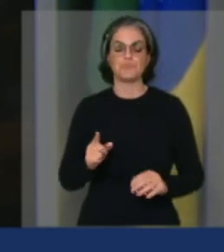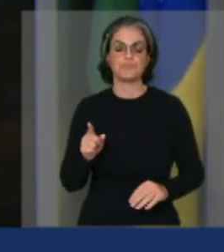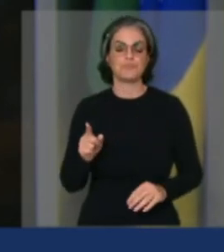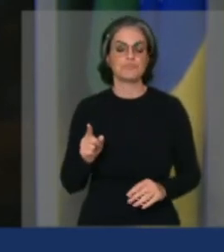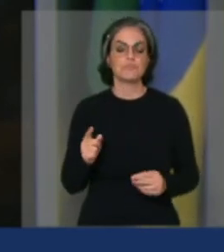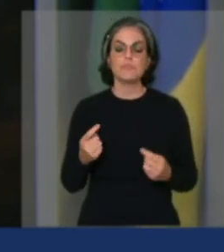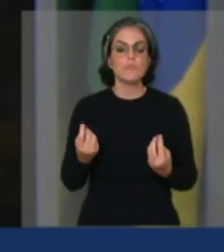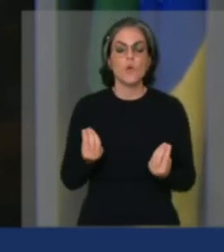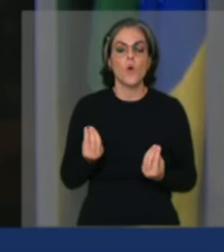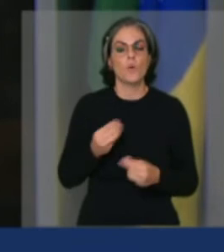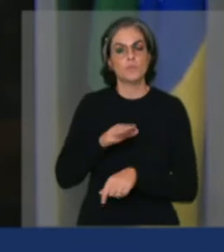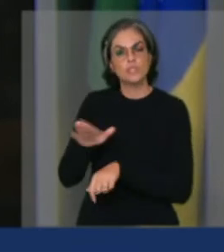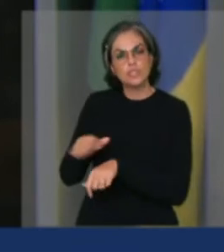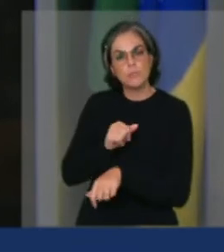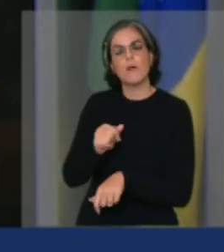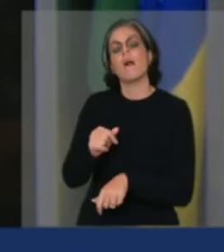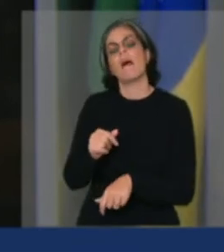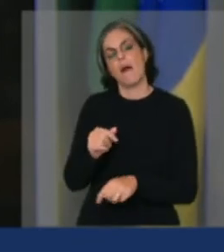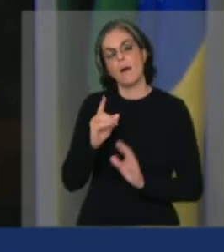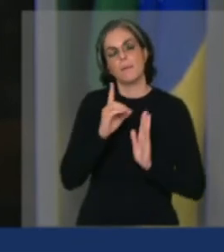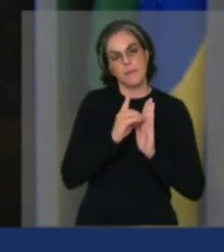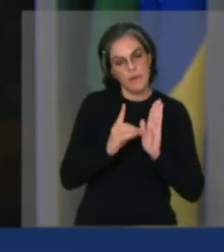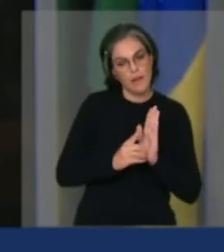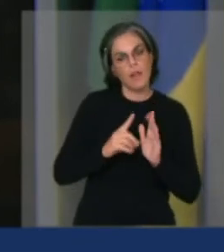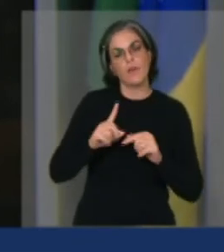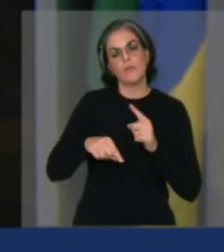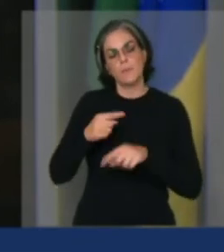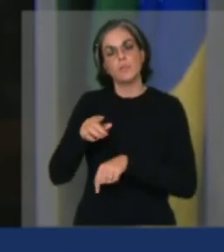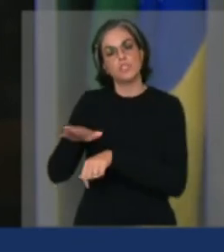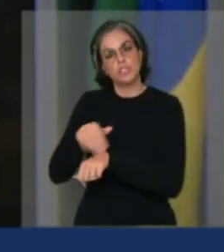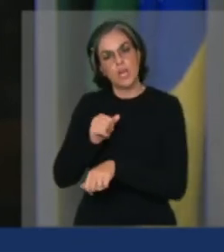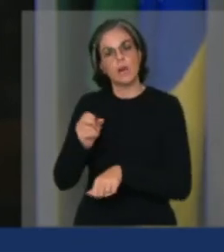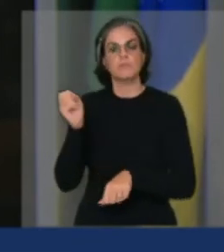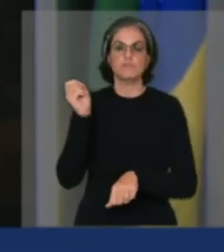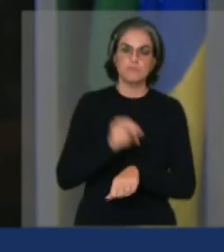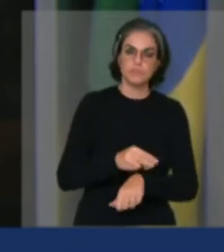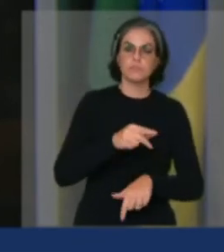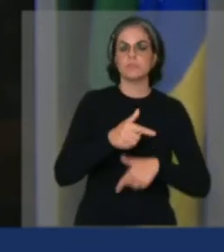CHAMADOS, E AÍ , POSSAM CONSEGUIR PROCEDER NOS TRABALHOS DESTA IMPORTANTE INSTITUIÇÃO. E EM NOME, ATÉ